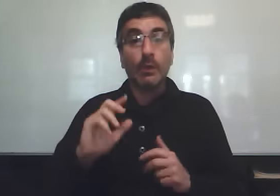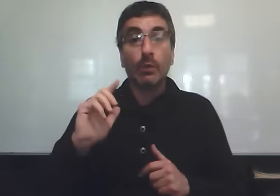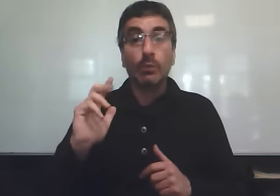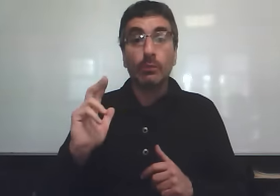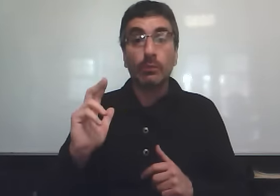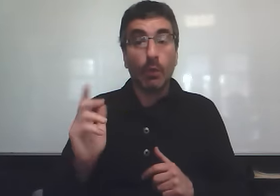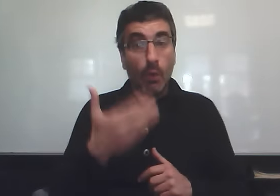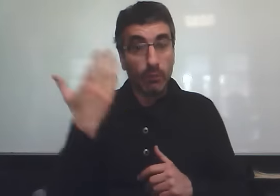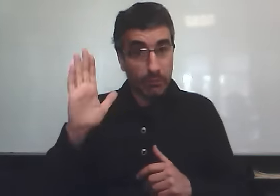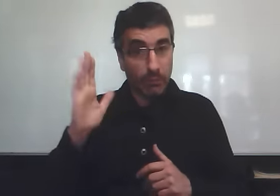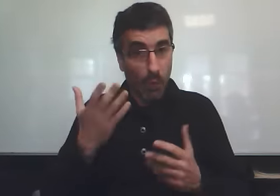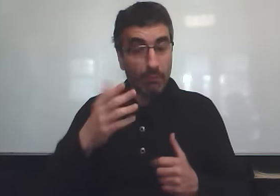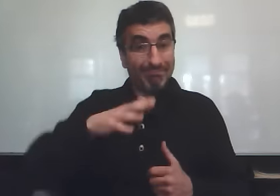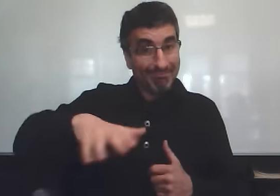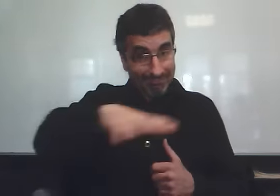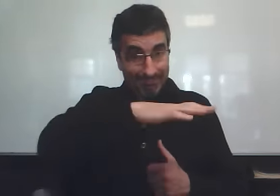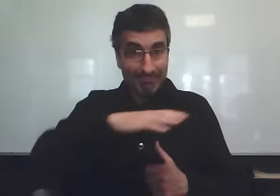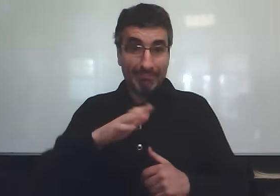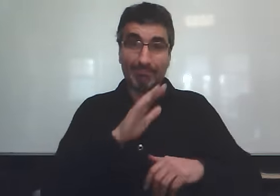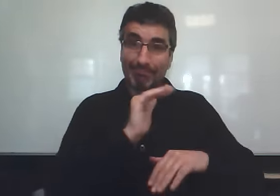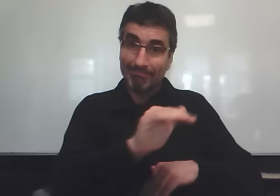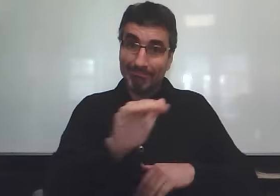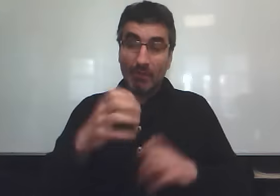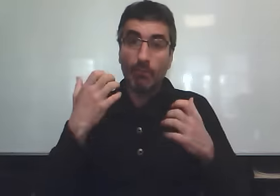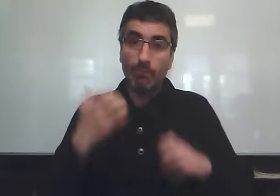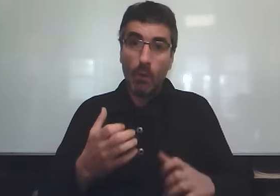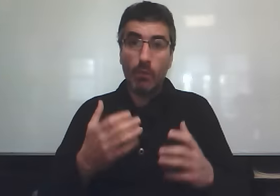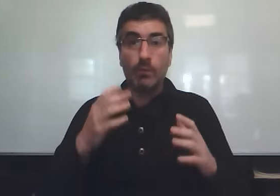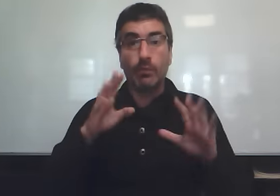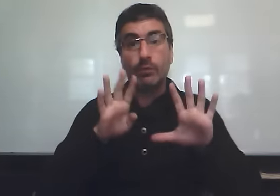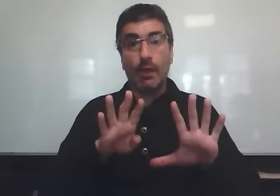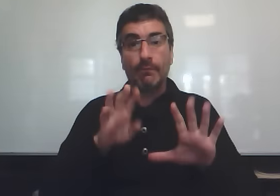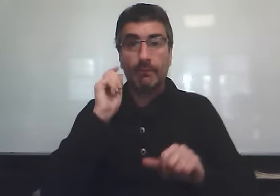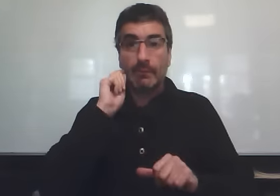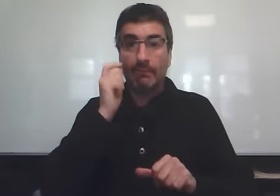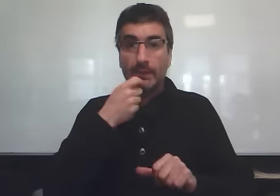Enfin nous voulons faire un appel pour le 9 avril